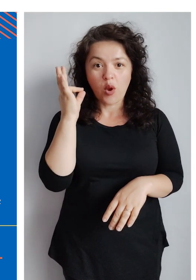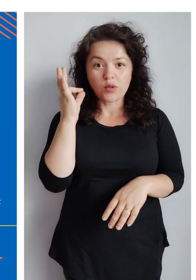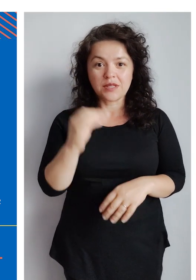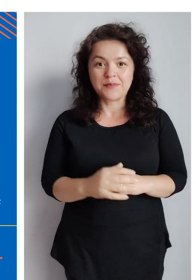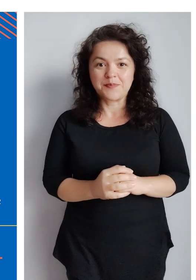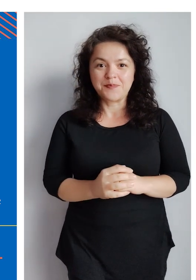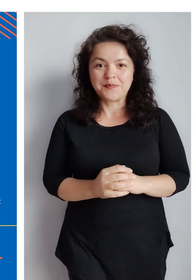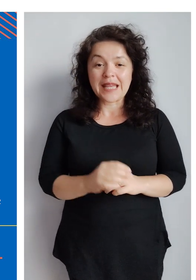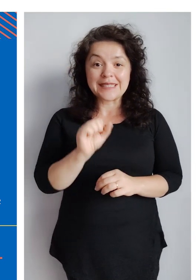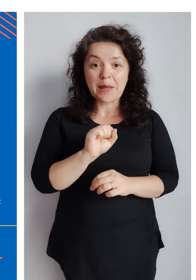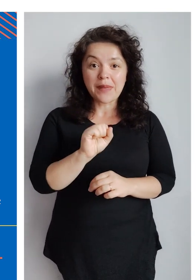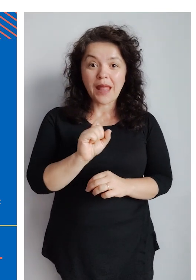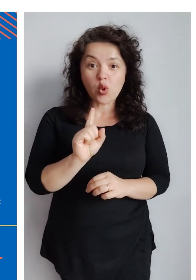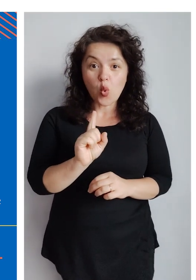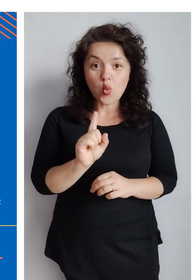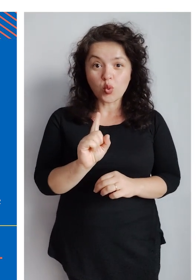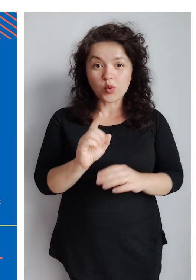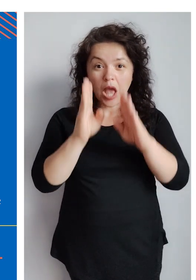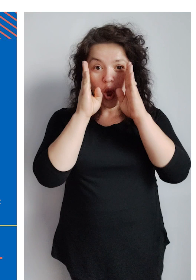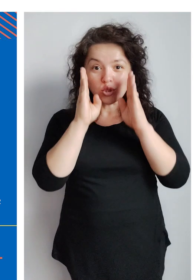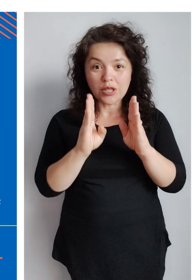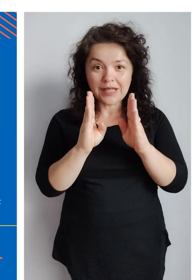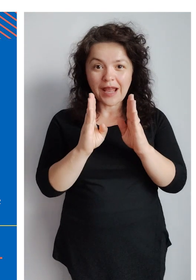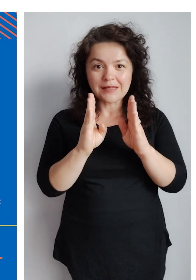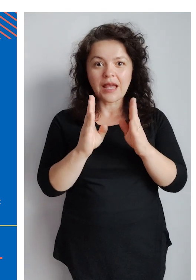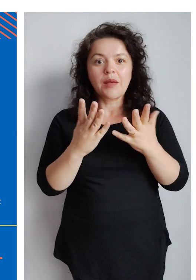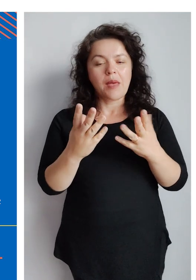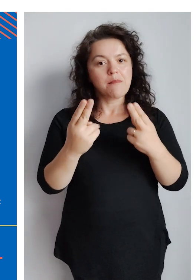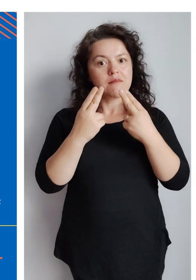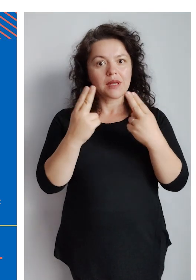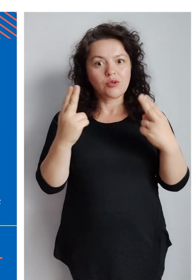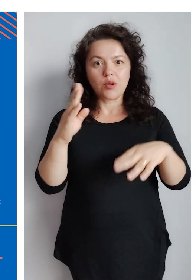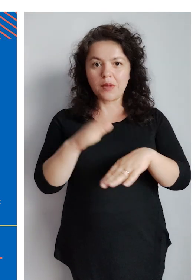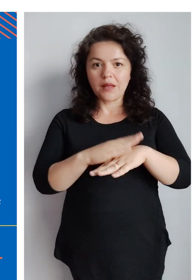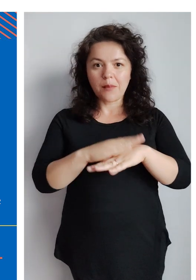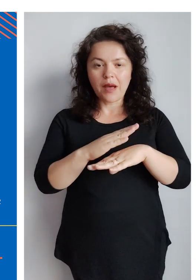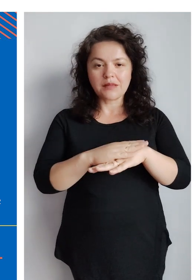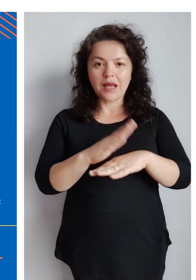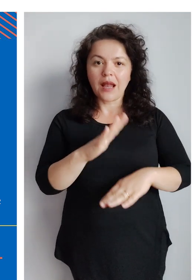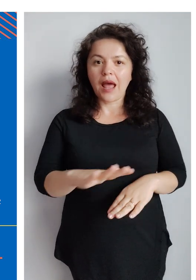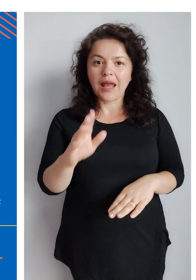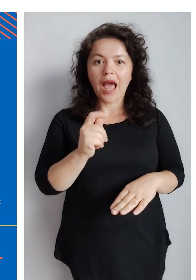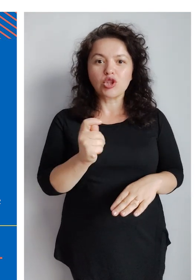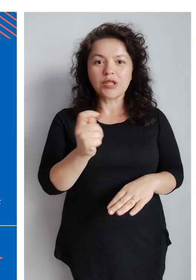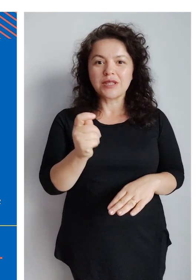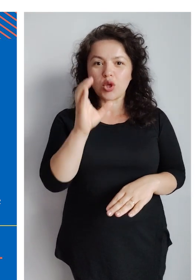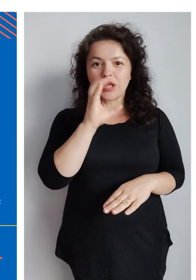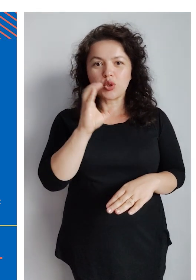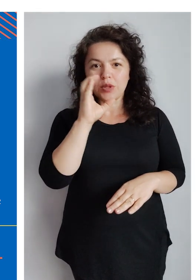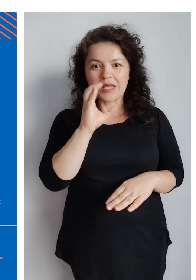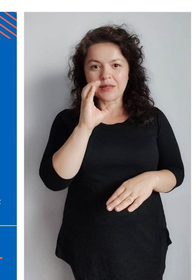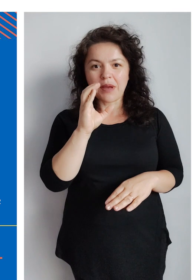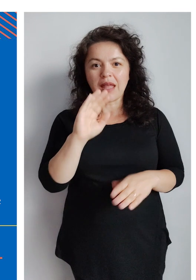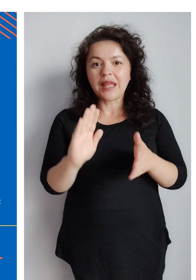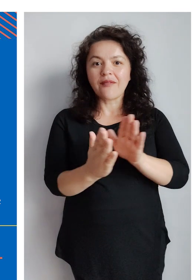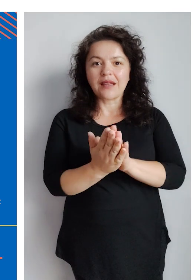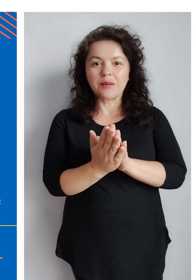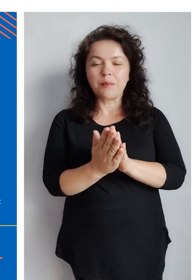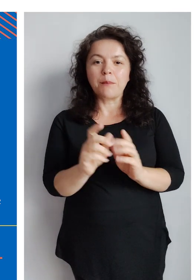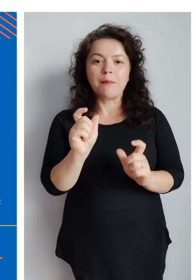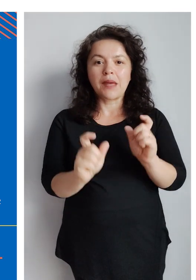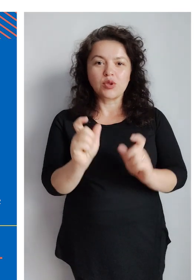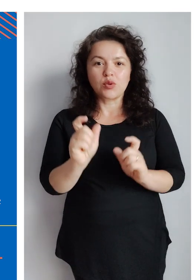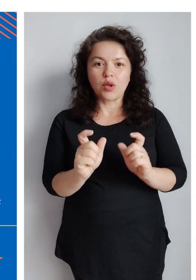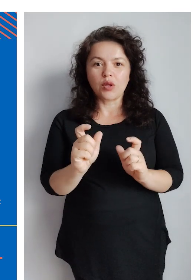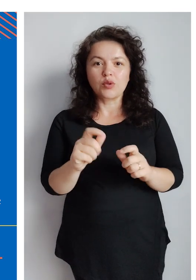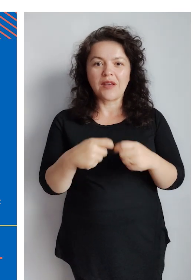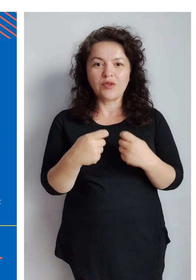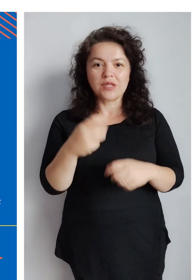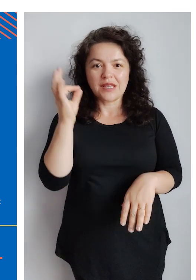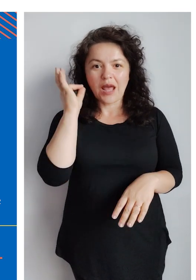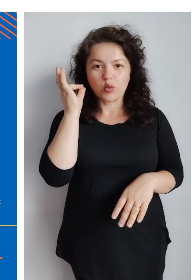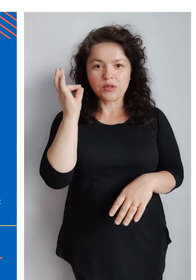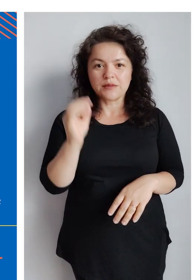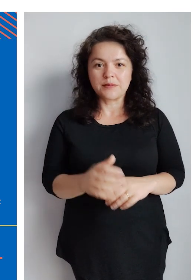Seminarul 1 se concentrează pe principiile de bază ale agenților de turism adecvate pentru persoanele cu deficiențe de auză.